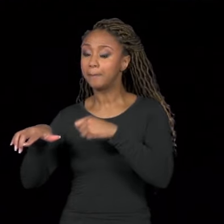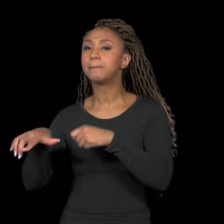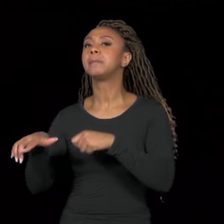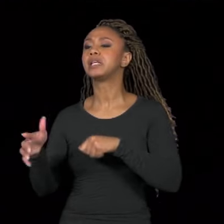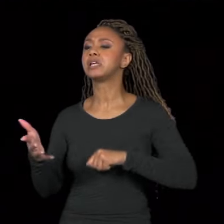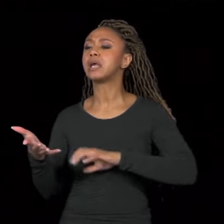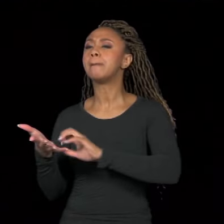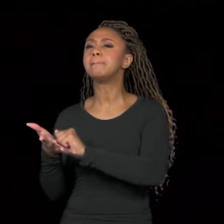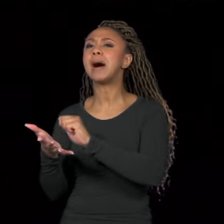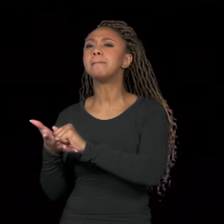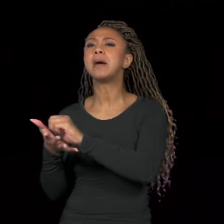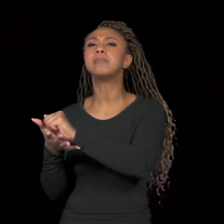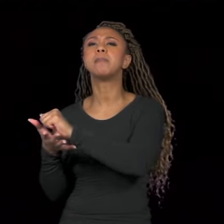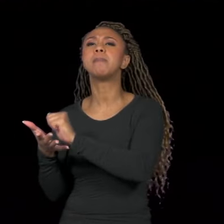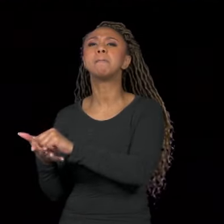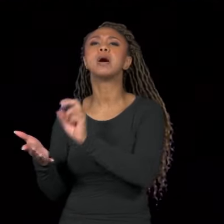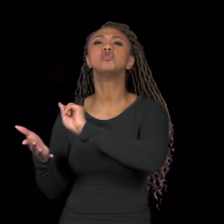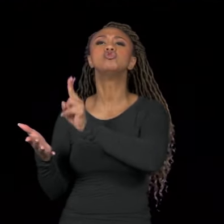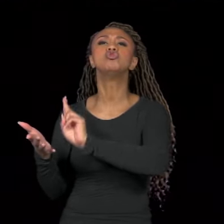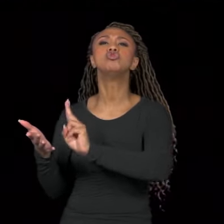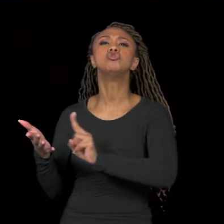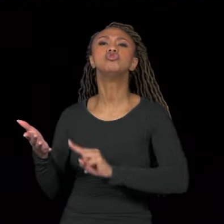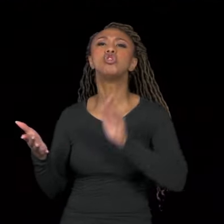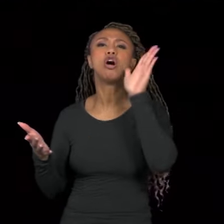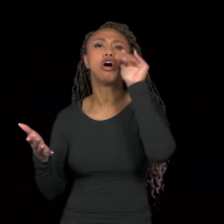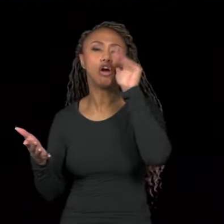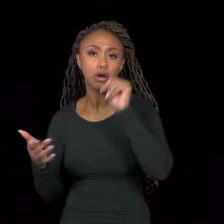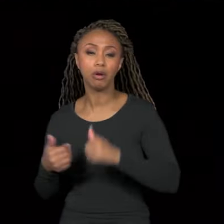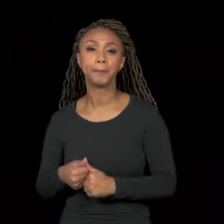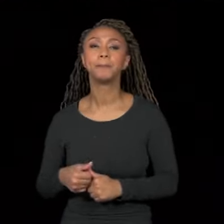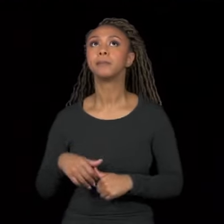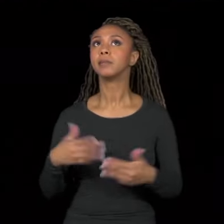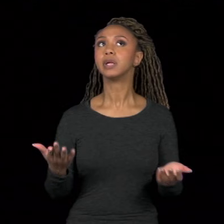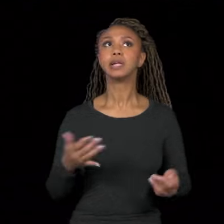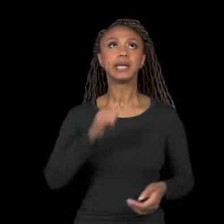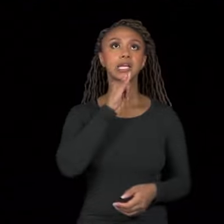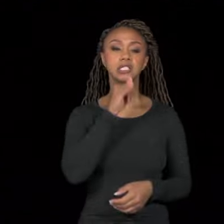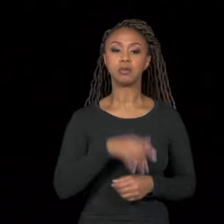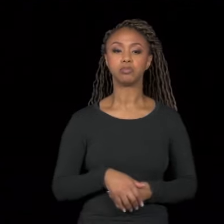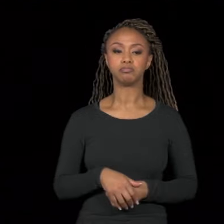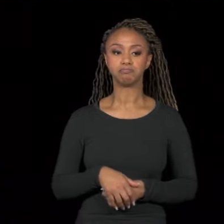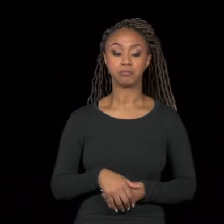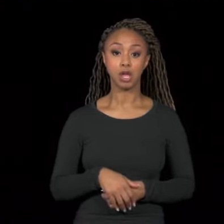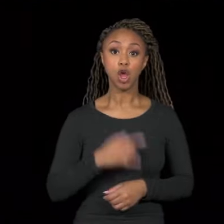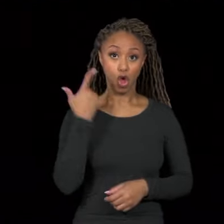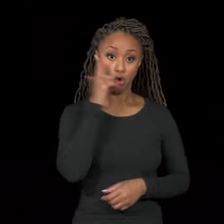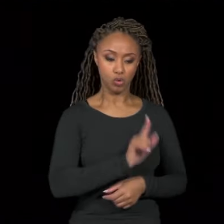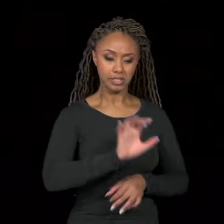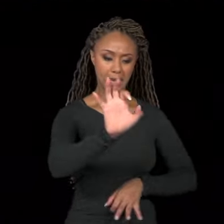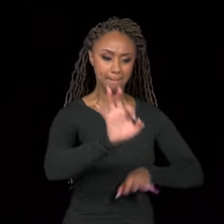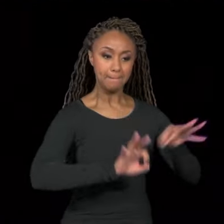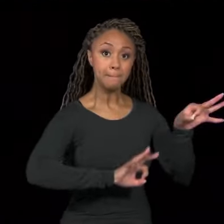PARA EXISTIR UM PROJETO, EU PRECISO TER OS FUNCIONÁRIOS TRABALHANDO NO PROJETO? O FUNCIONÁRIO, OBRIGATORIAMENTE, PRECISA ESTAR